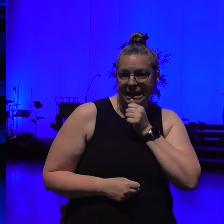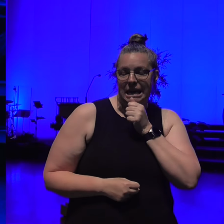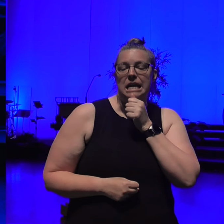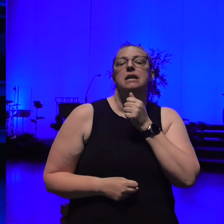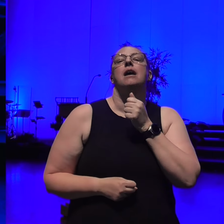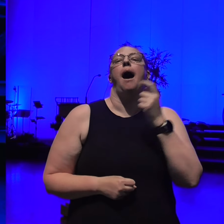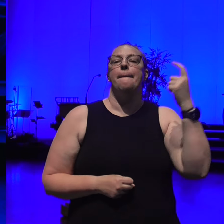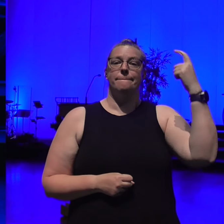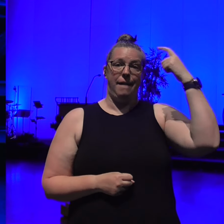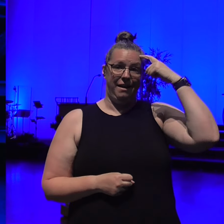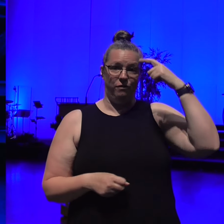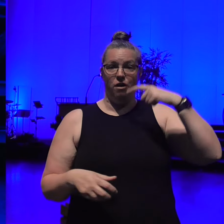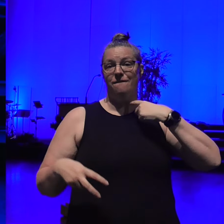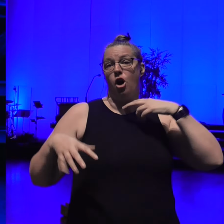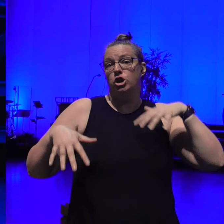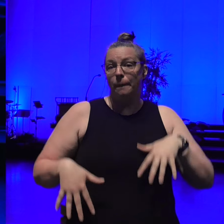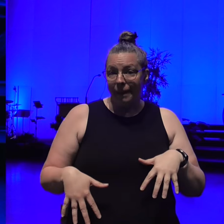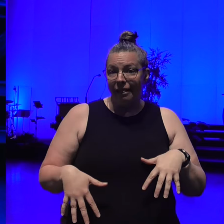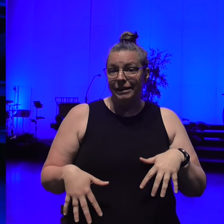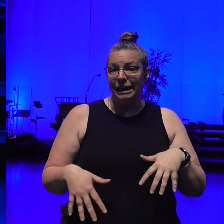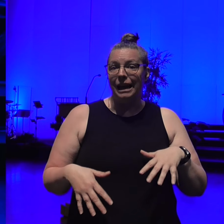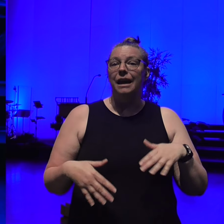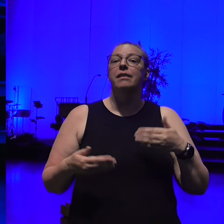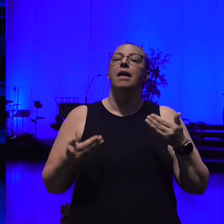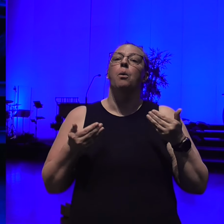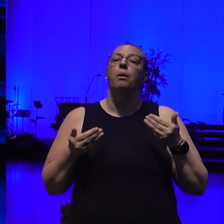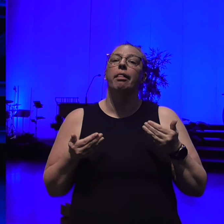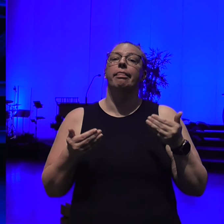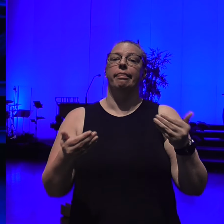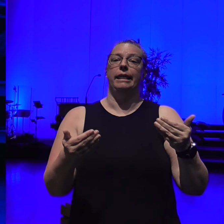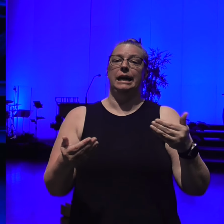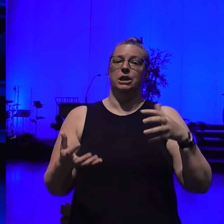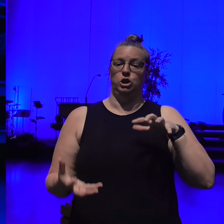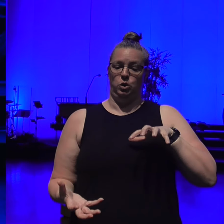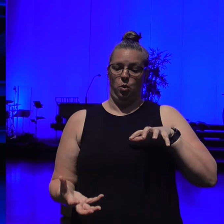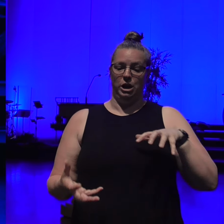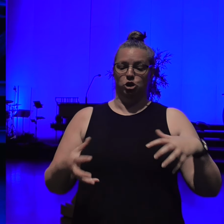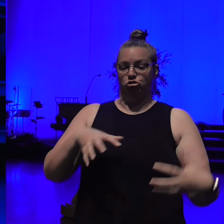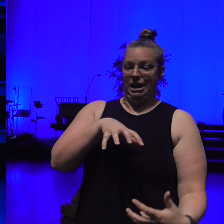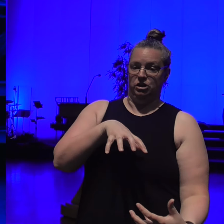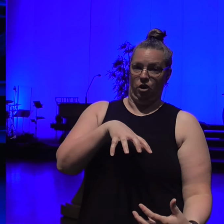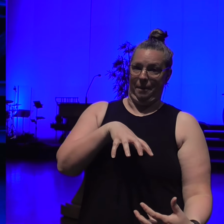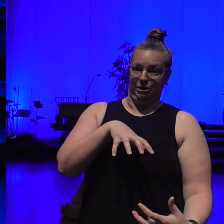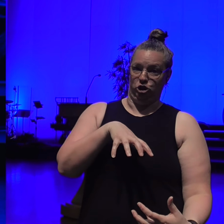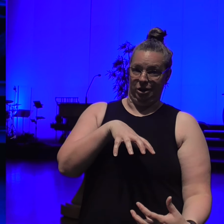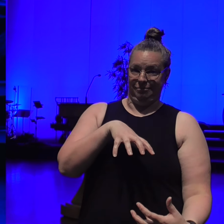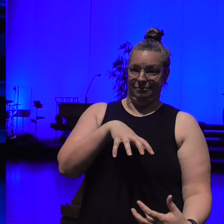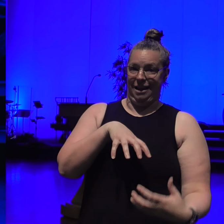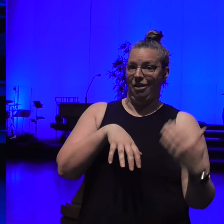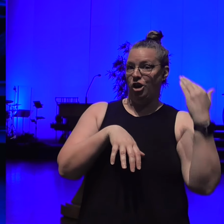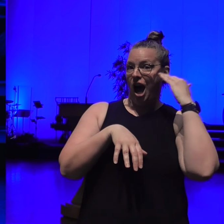conducirá a una transferencia significativa, transformación, inspiración y esa conciencia de cercanía